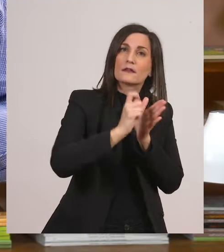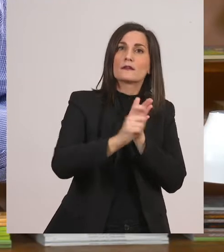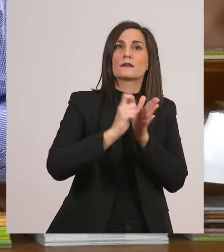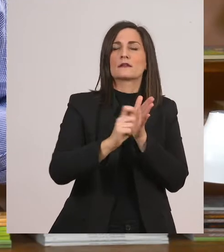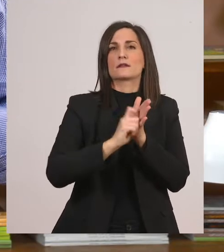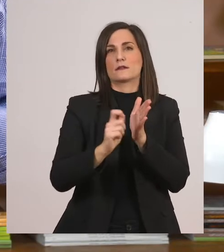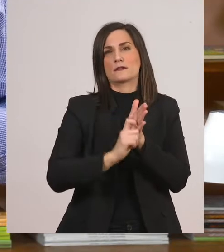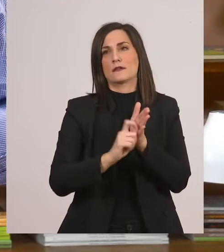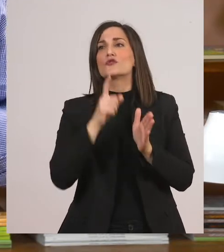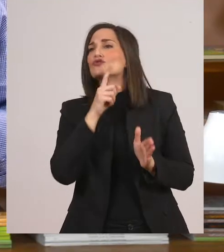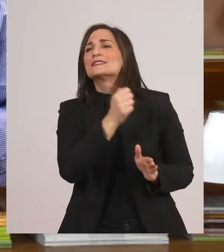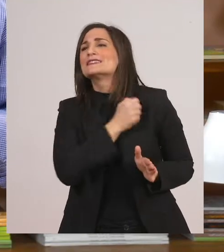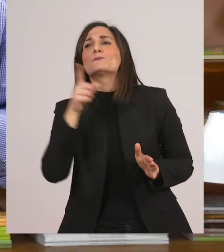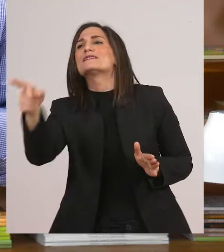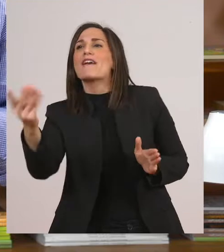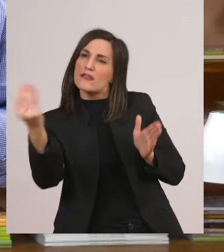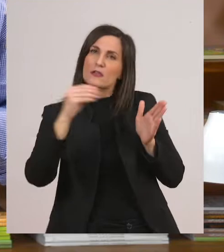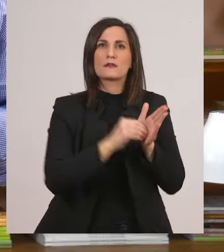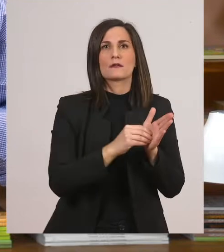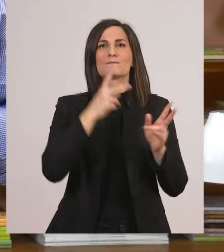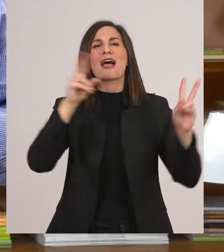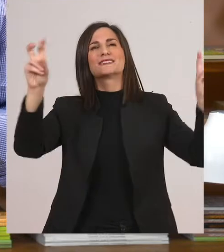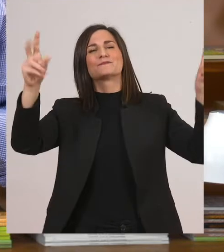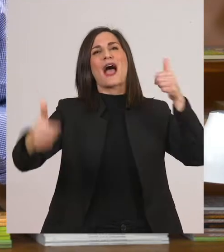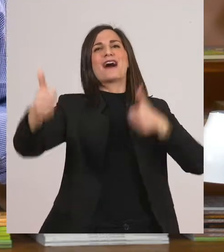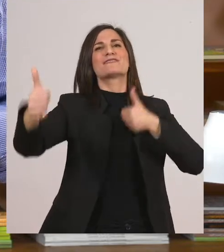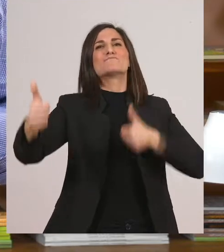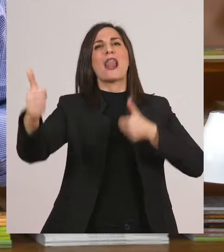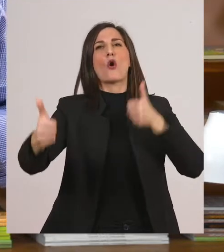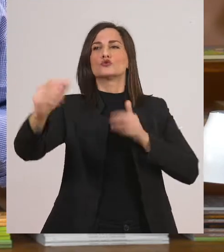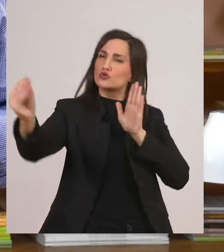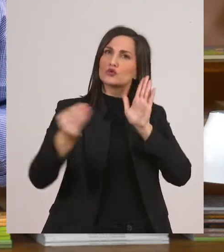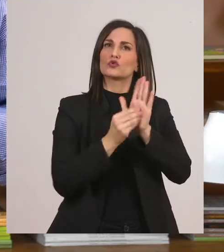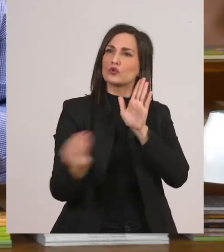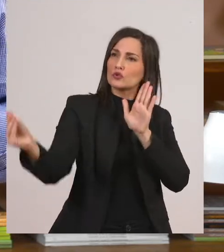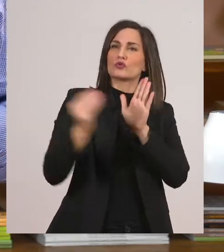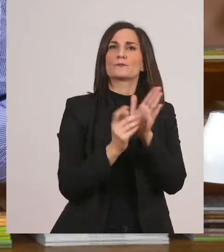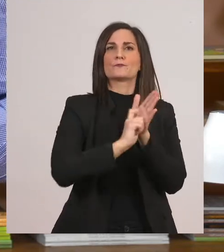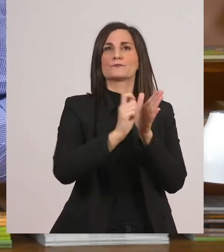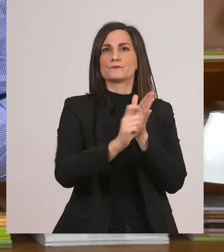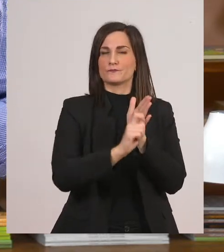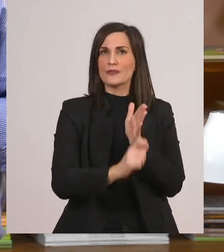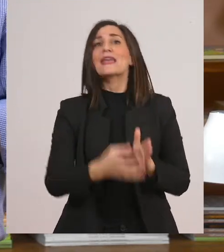καταστάσεις που θα έχει ο "αντίπαλός" μου στον διάλογο. Υποστηρίζω και την άποψη του άλλου.